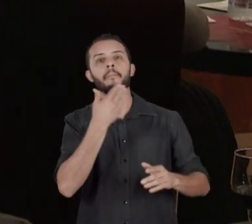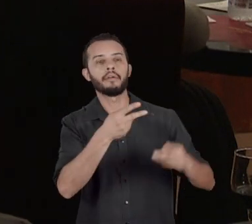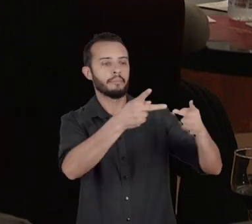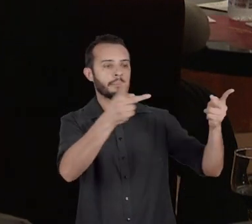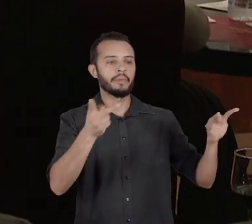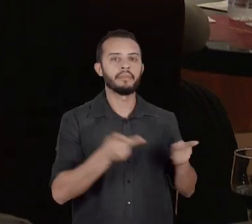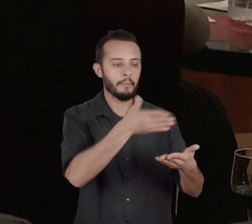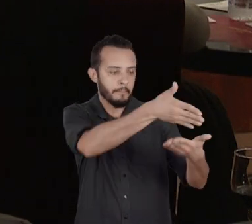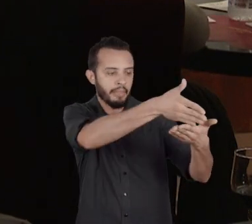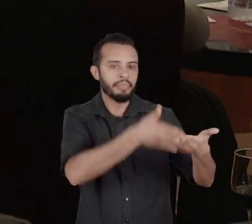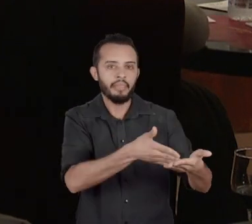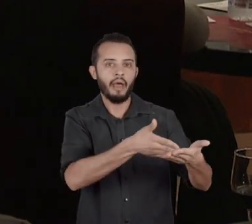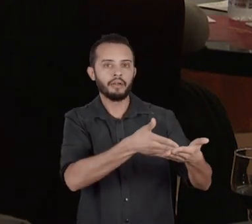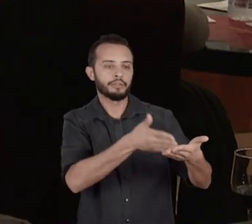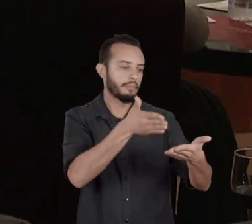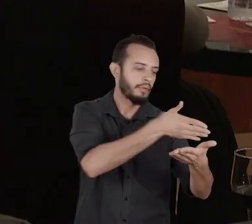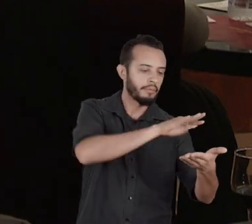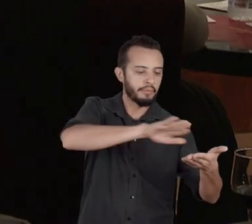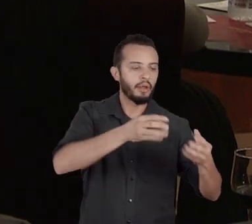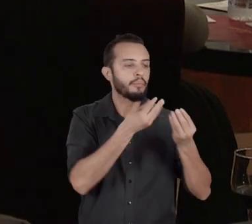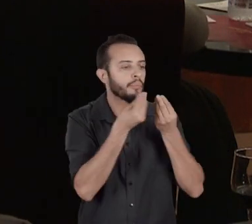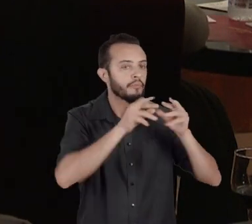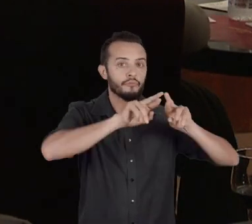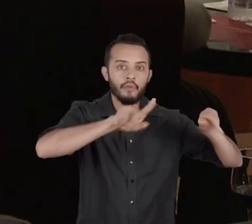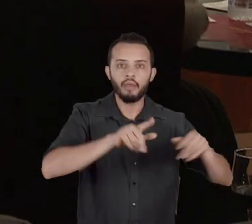eles dizem vamos pedir meia calabresa e meia portuguesa?